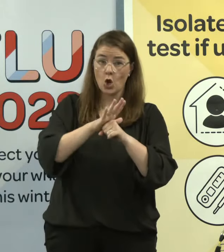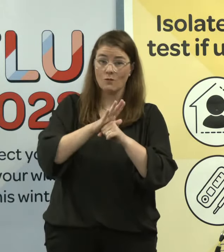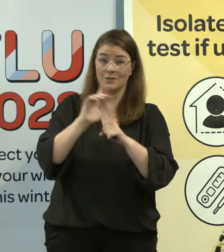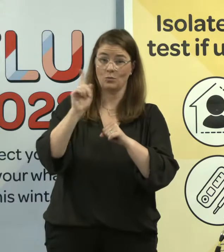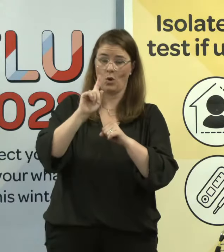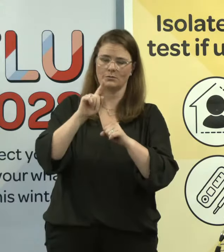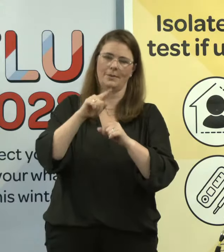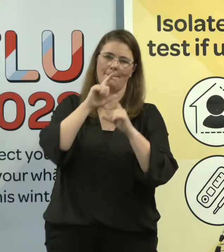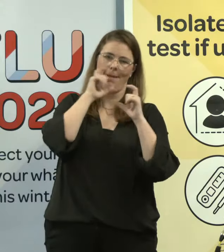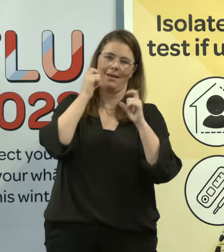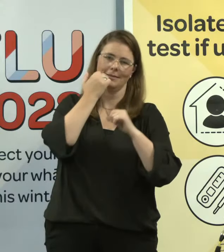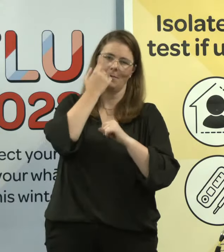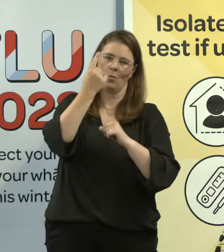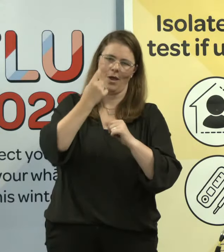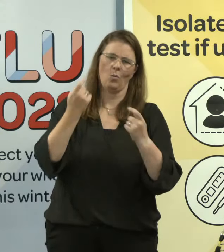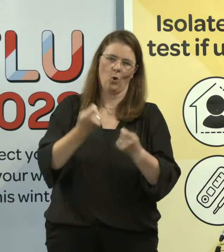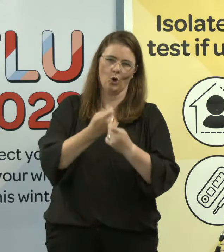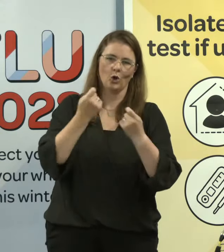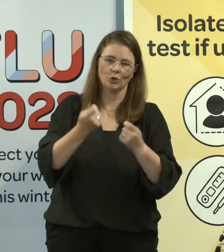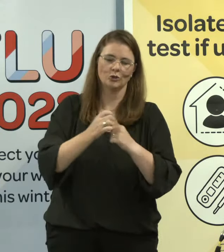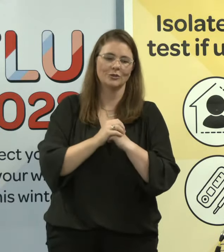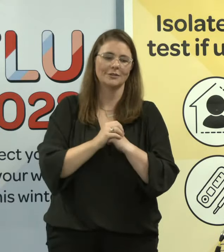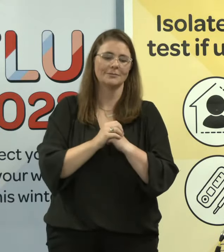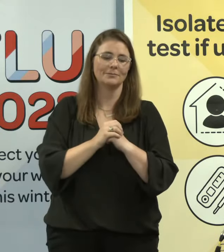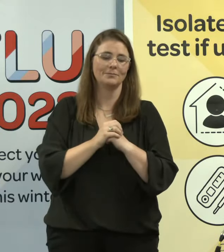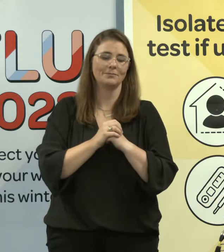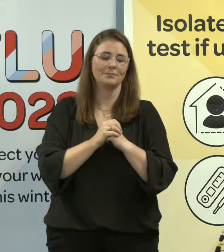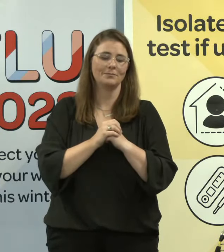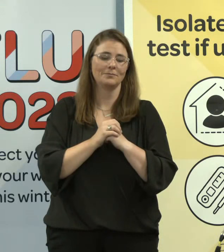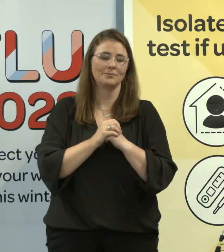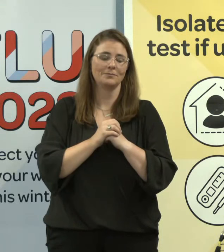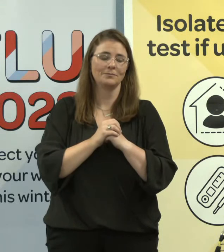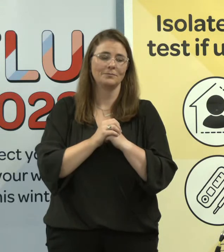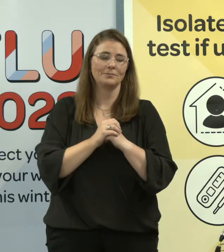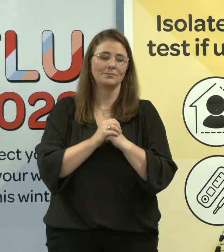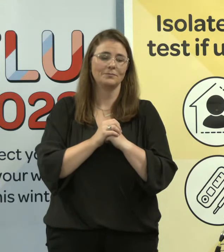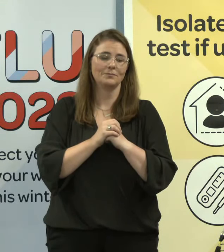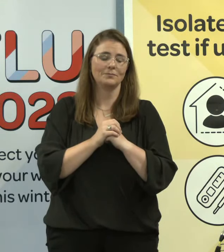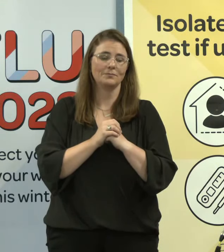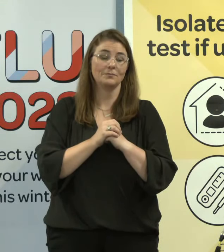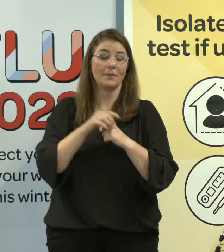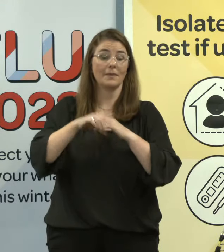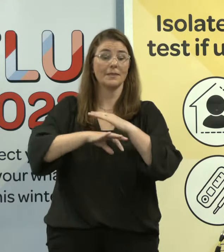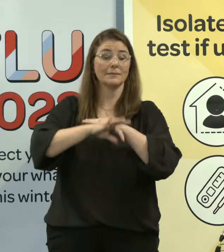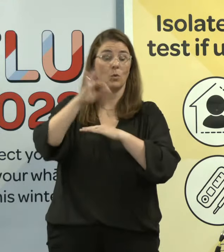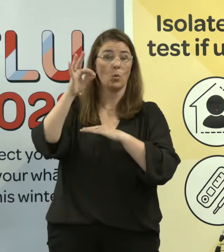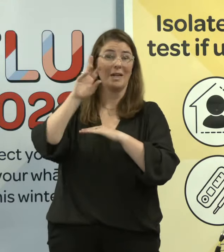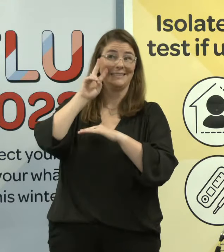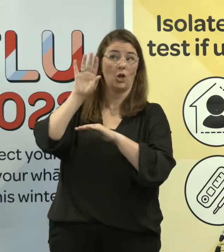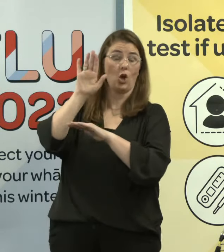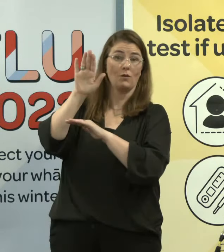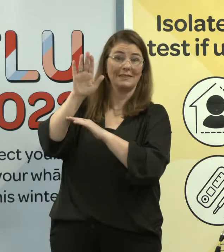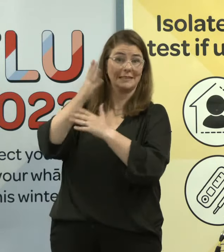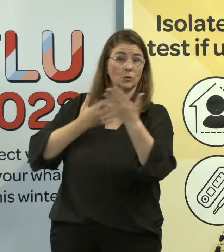rereketanga kei waenga i te whakaritenga me te ttohutanga. Mai i nga mea katoa i akohia e